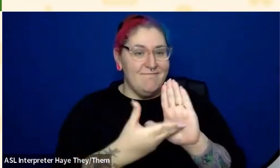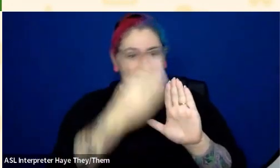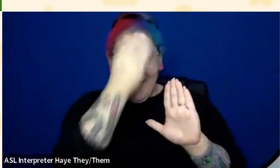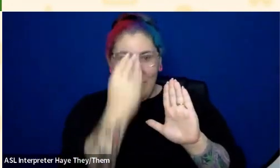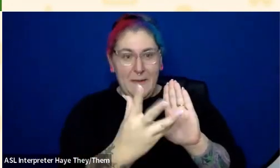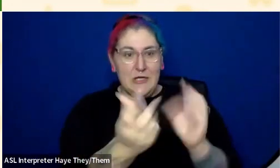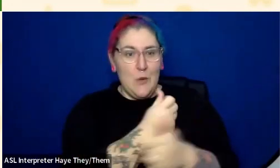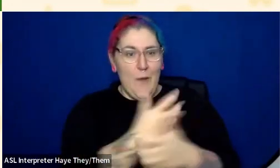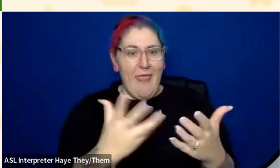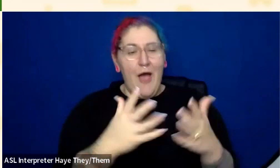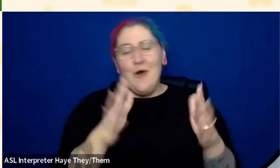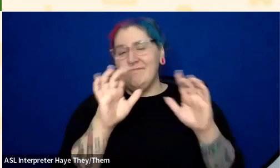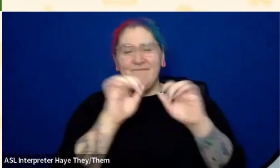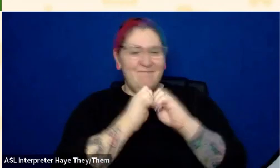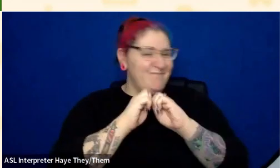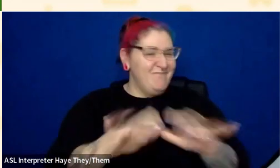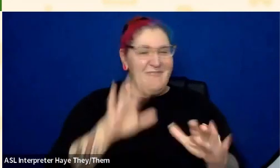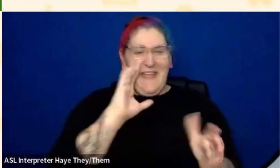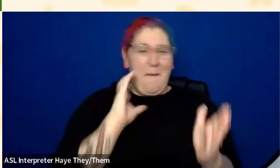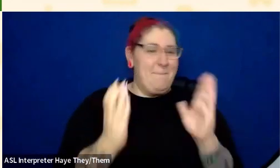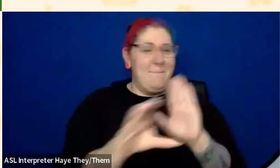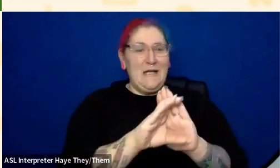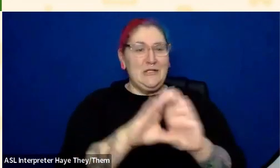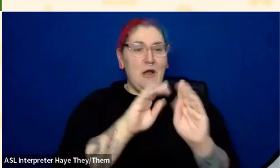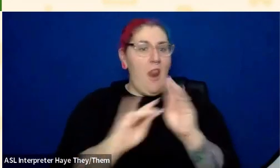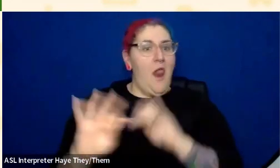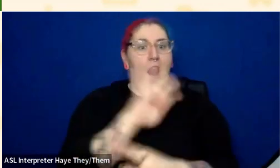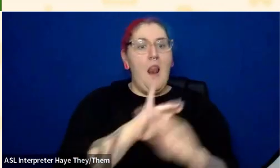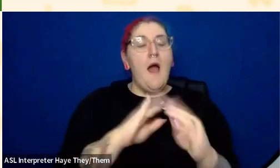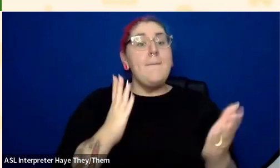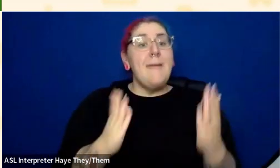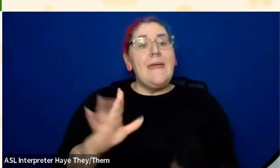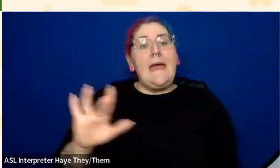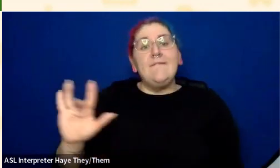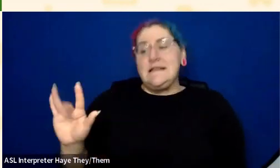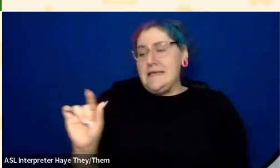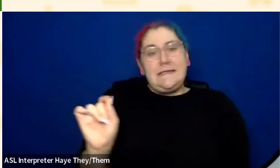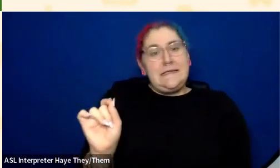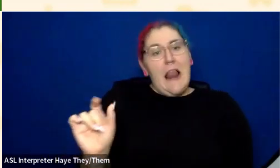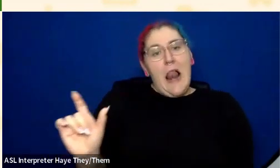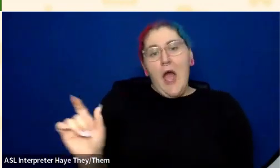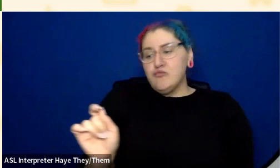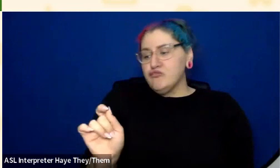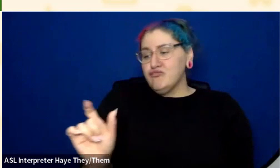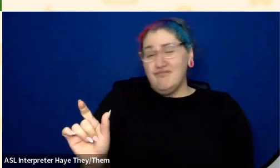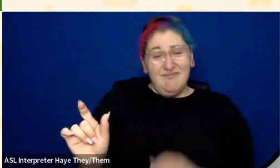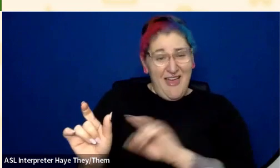Si es un control deslizante, pregúntese si realmente está haciendo lo que usted desea. ¿Se puede transmitir esta información de una manera más sencilla